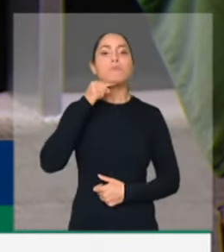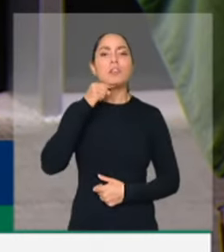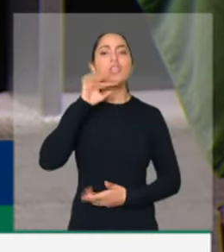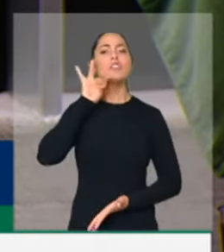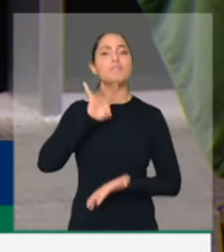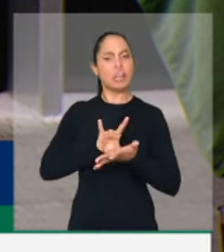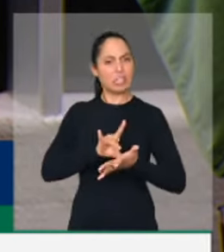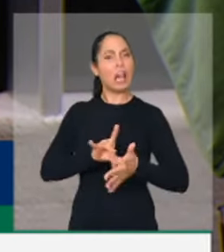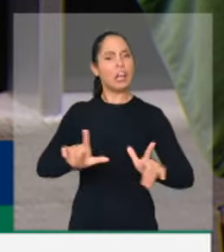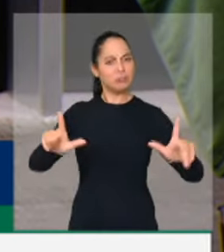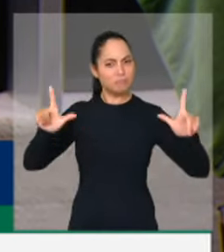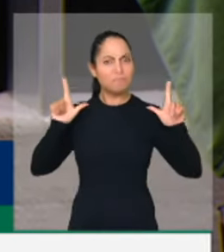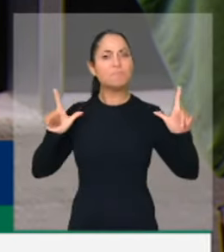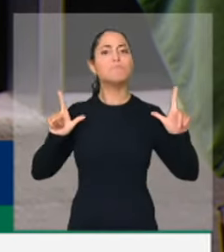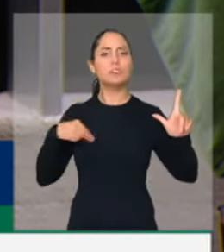PREVALECENDO. DE TODOS ESSES MALES CAUSADOS A NÓS E AO